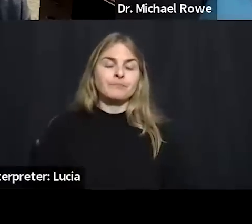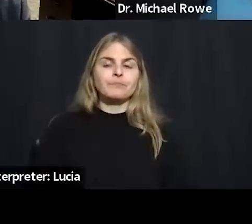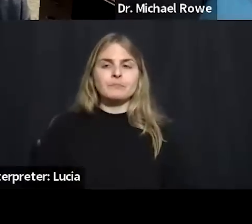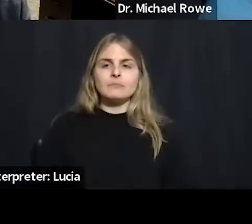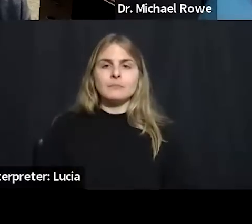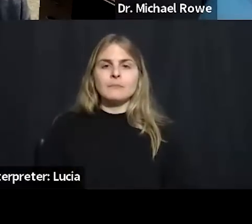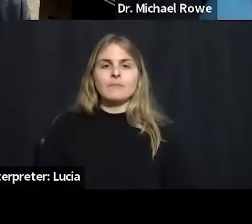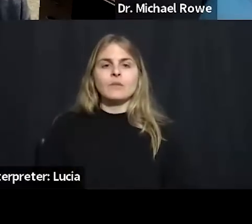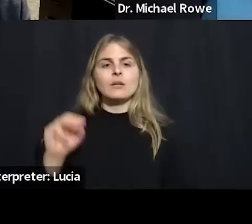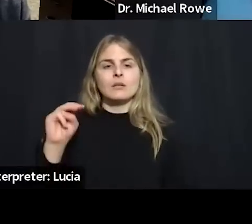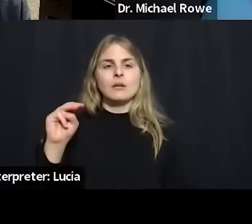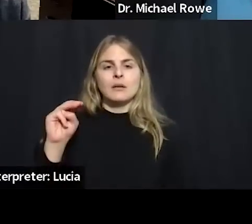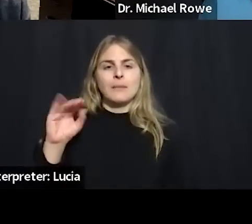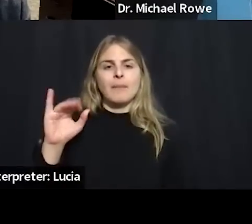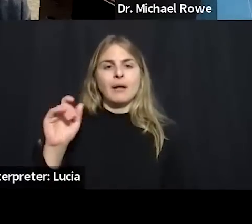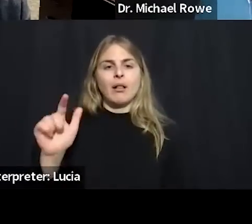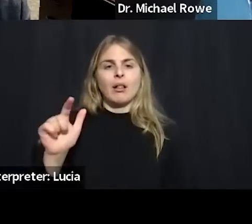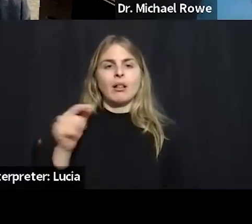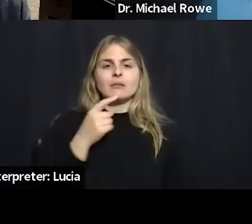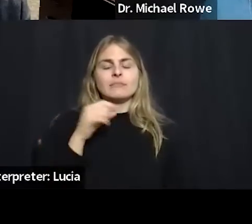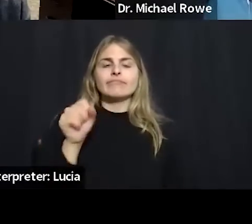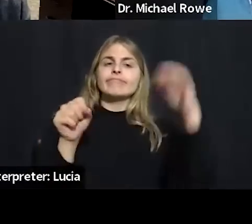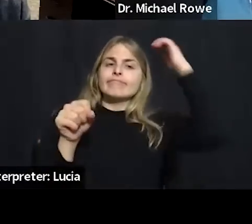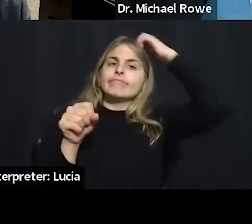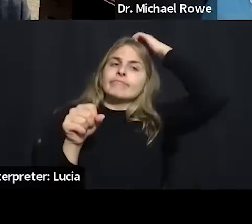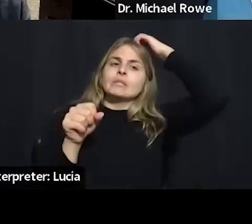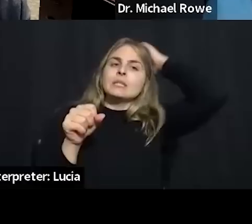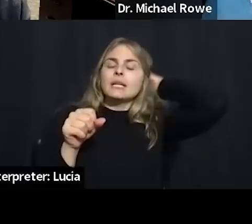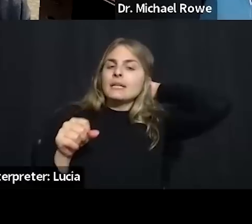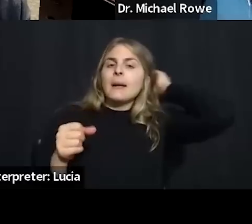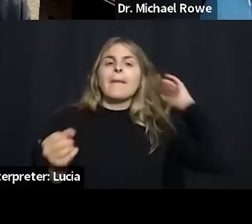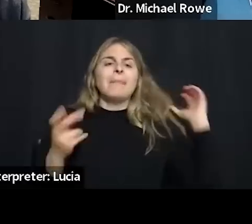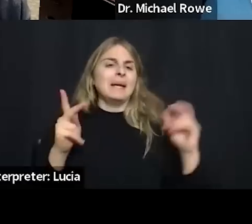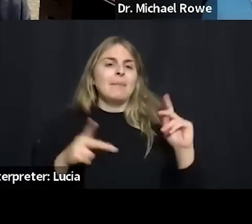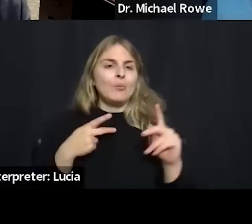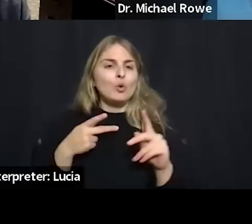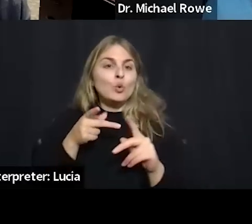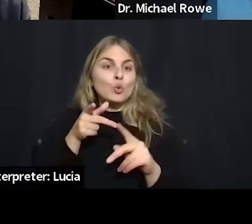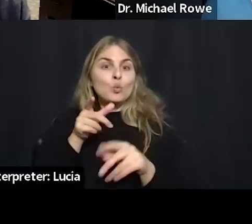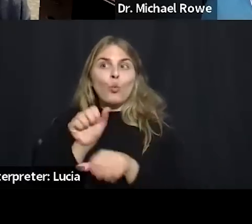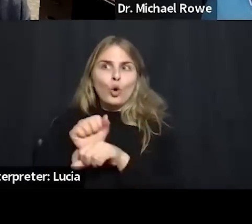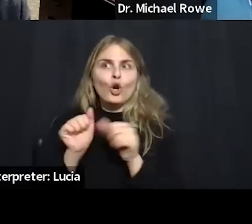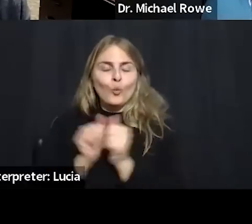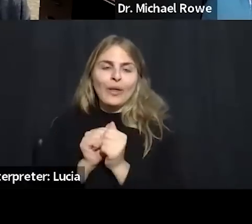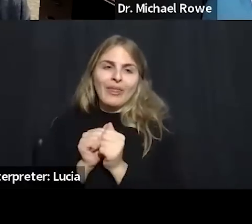Muchos de los que han trabajado con personas sin hogar saben inmediatamente lo que las mascotas significan